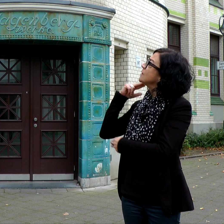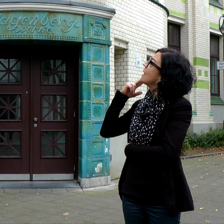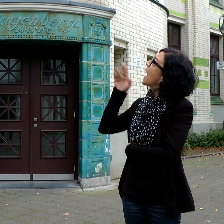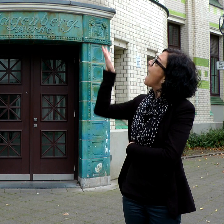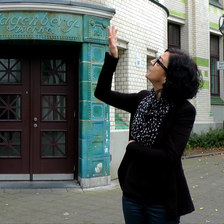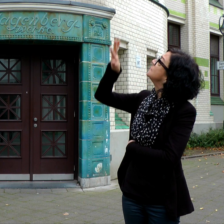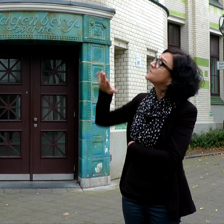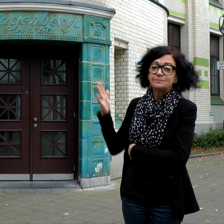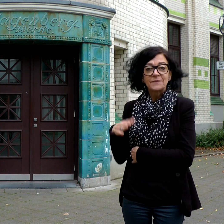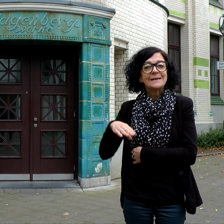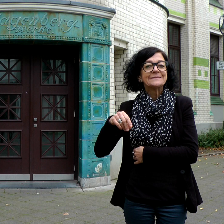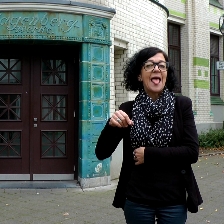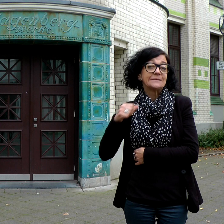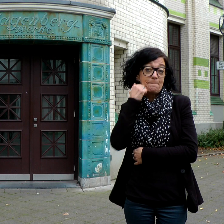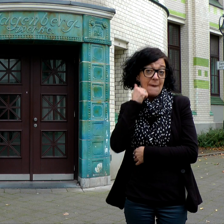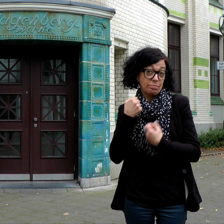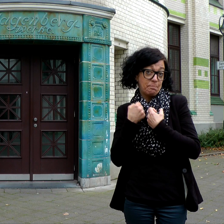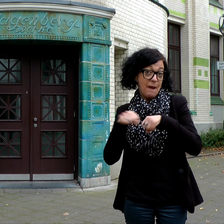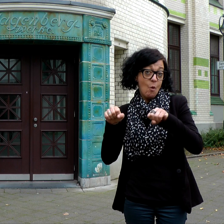Diese Gebäude nennt sich Salzmannbau.